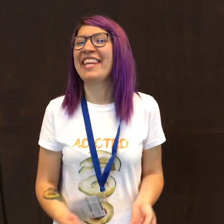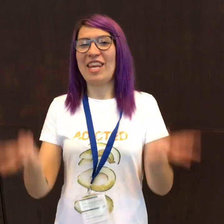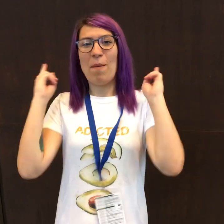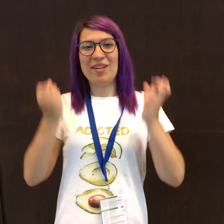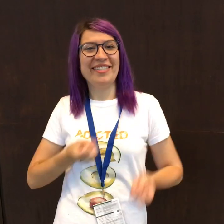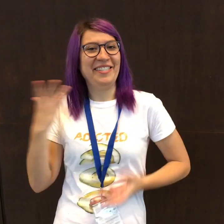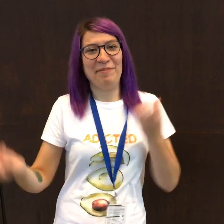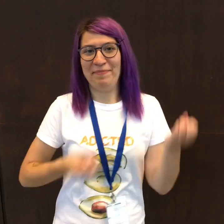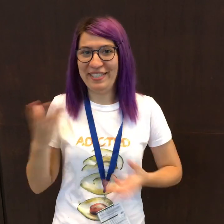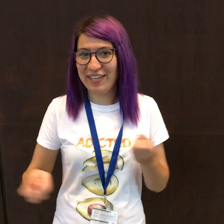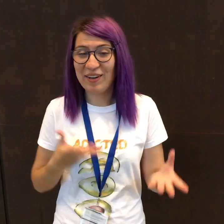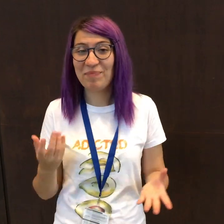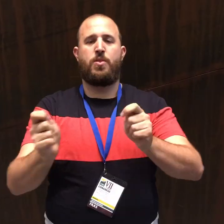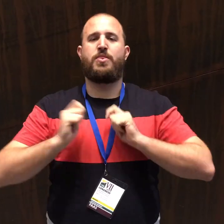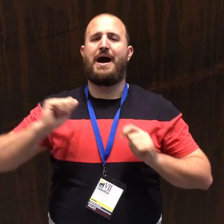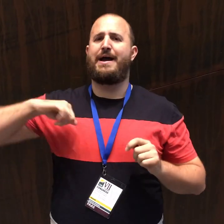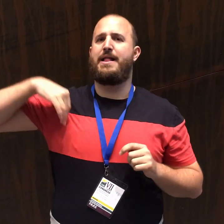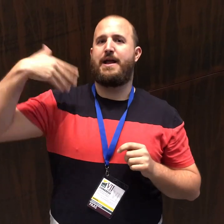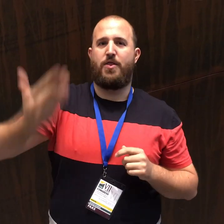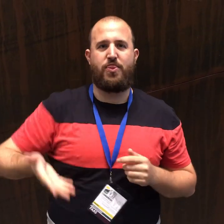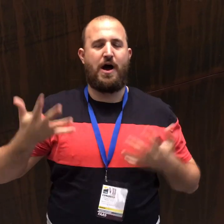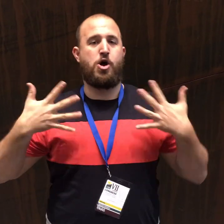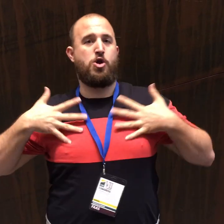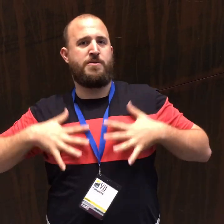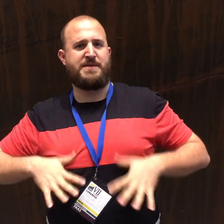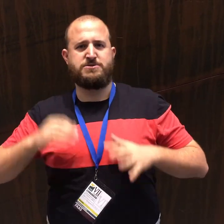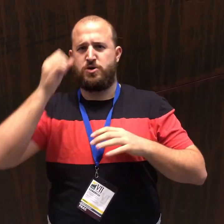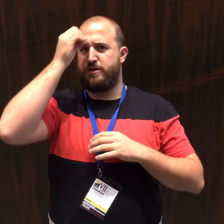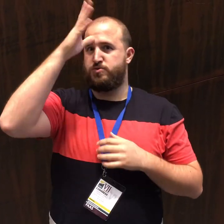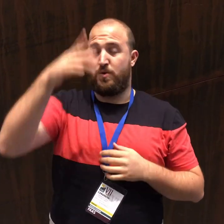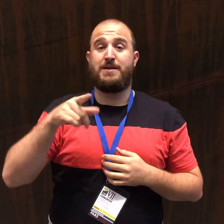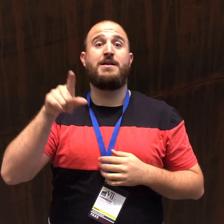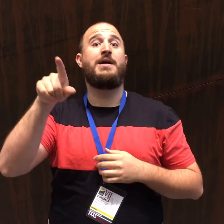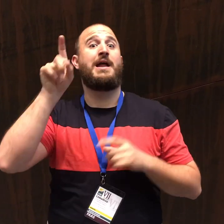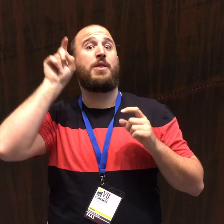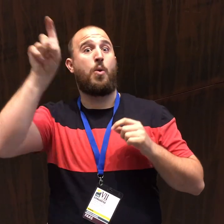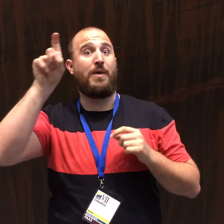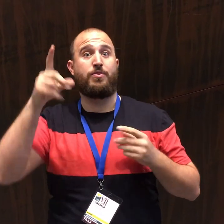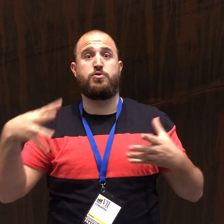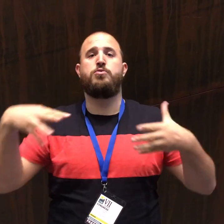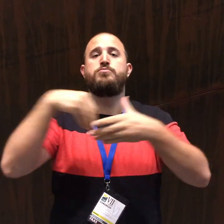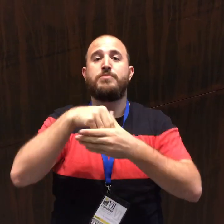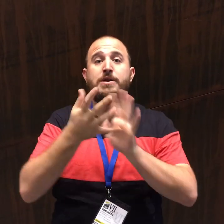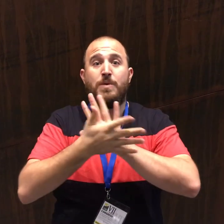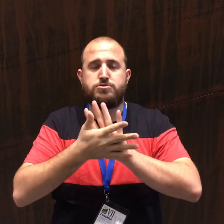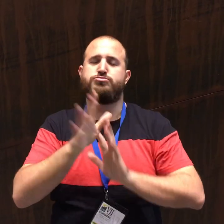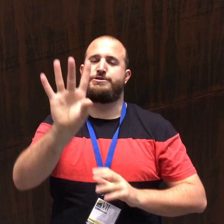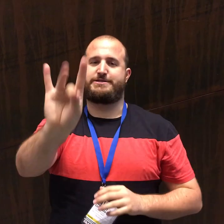La lengua de signos nos da libertad de expresión. La LS nos da riqueza, conocimientos y desarrollo cognitivo. ¿Debería estar la LS en el ámbito educativo? ¡Sin lugar a dudas!